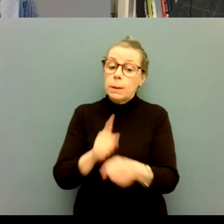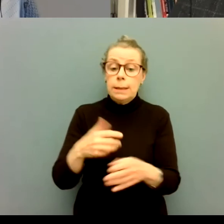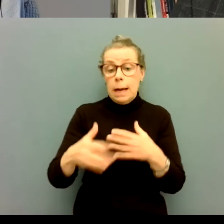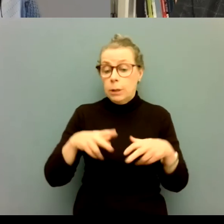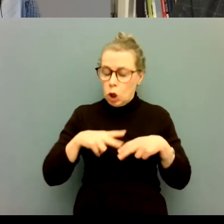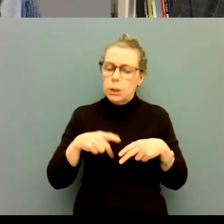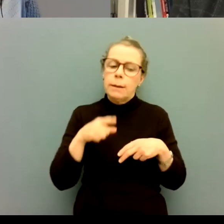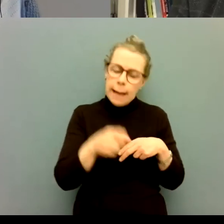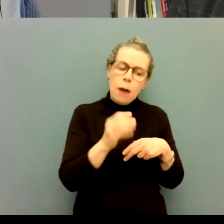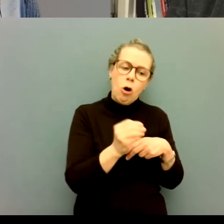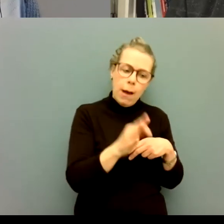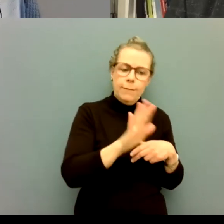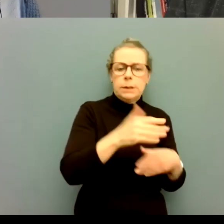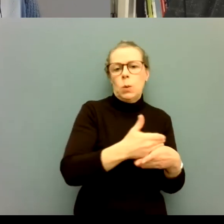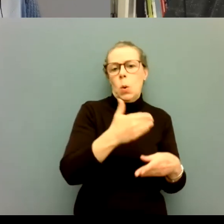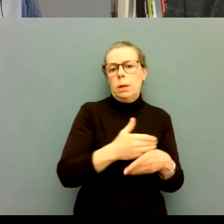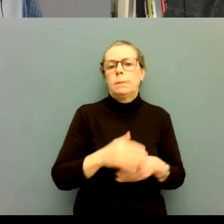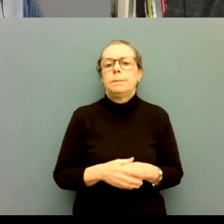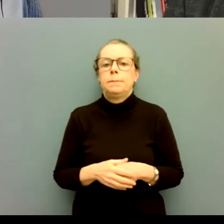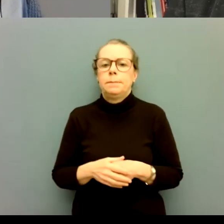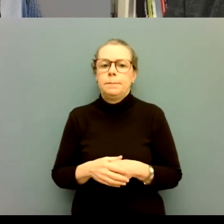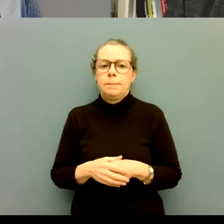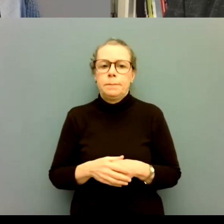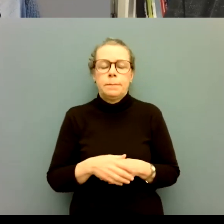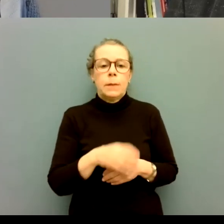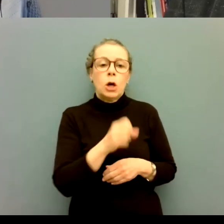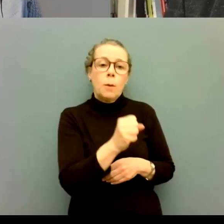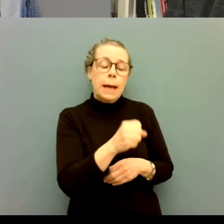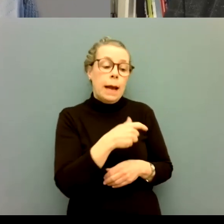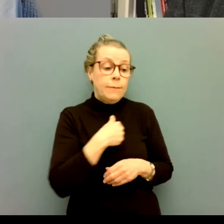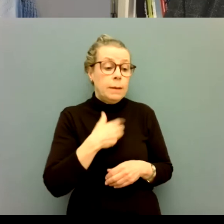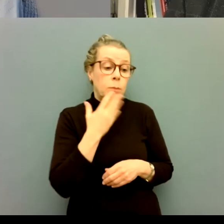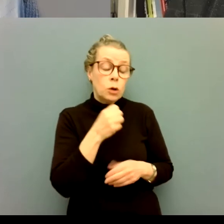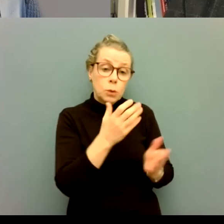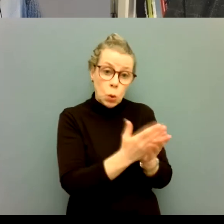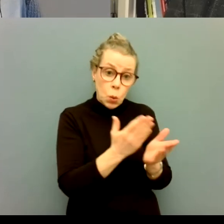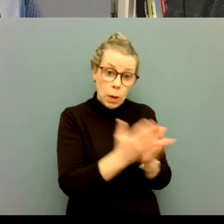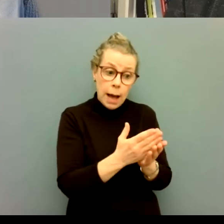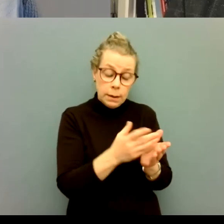till människor som av någon anledning varit långtidsarbetslösa länge.